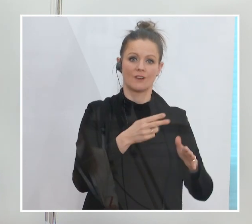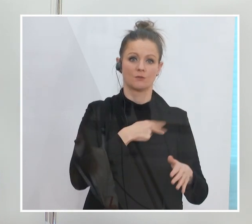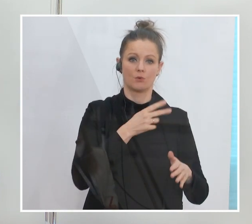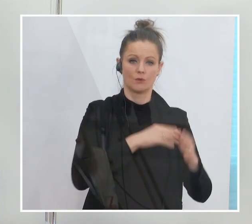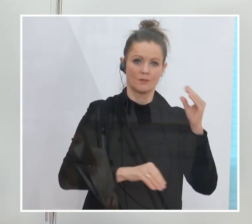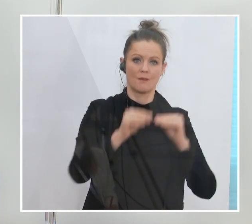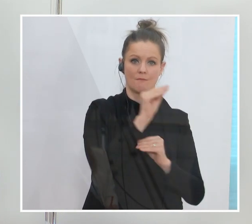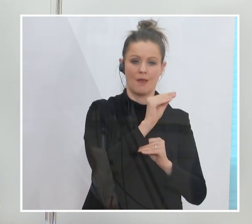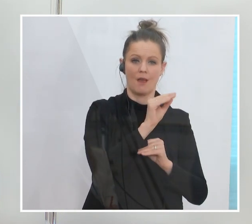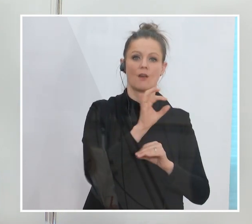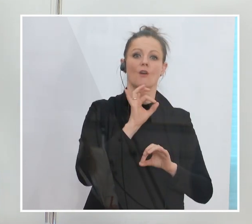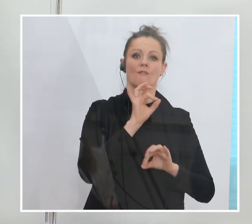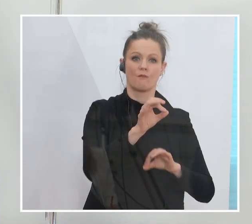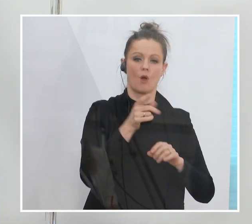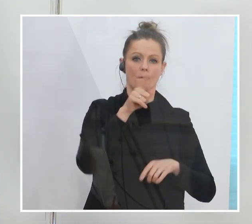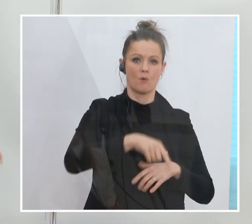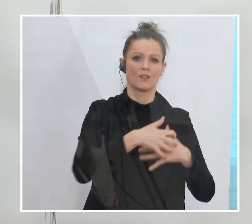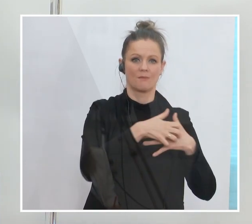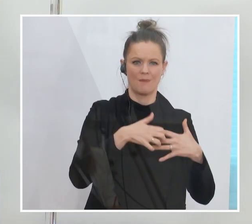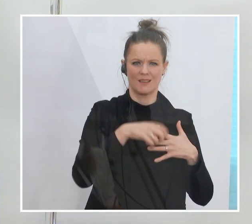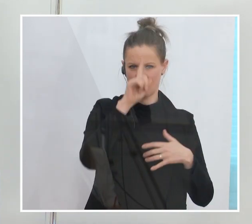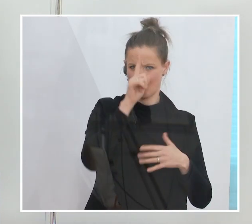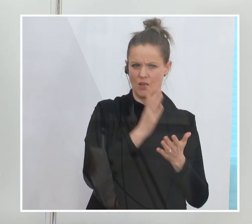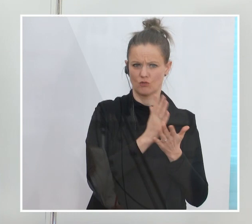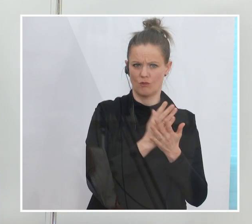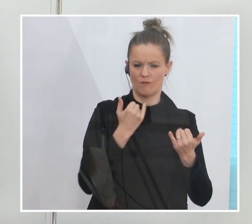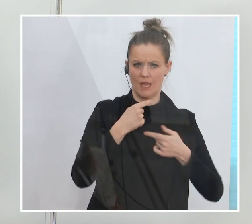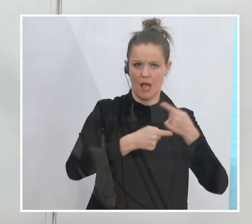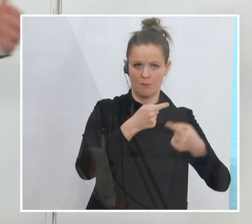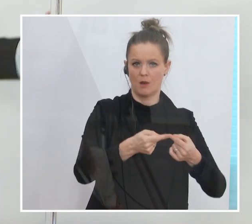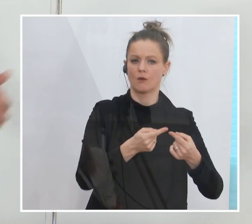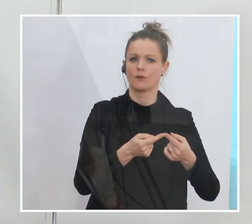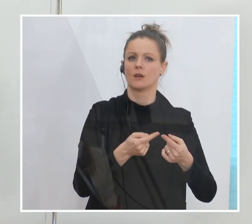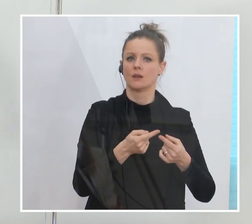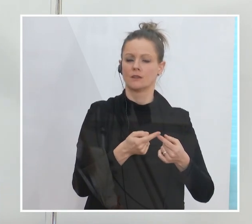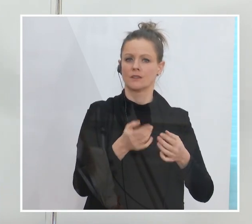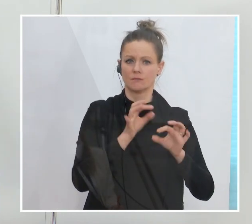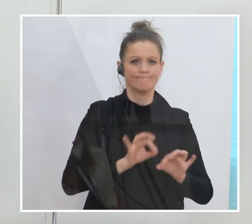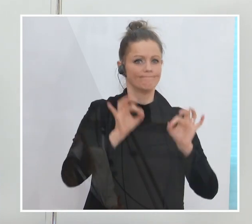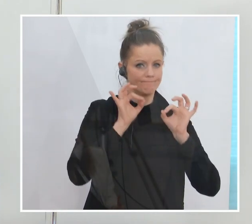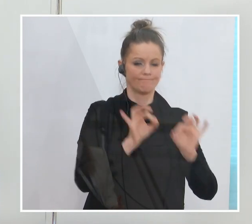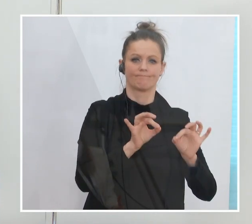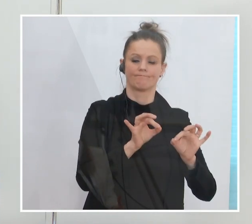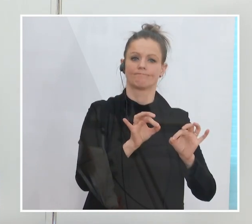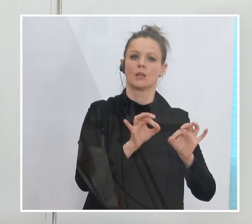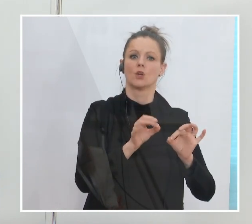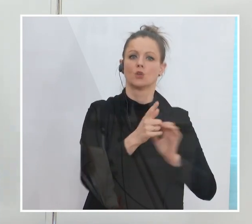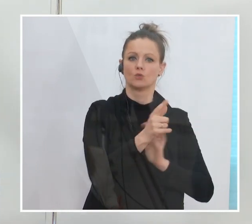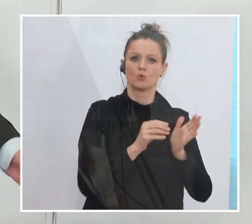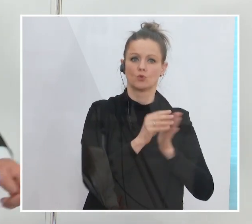März. Sie kennen das, das ist ein sehr rigoroser Zuschuss auf den Fixkostenzuschuss drauf. Dieses